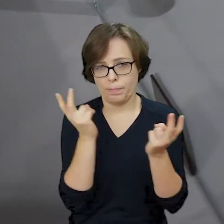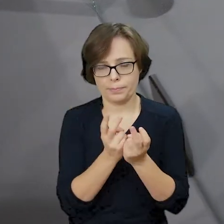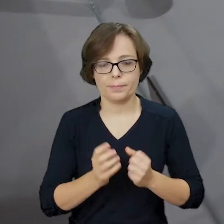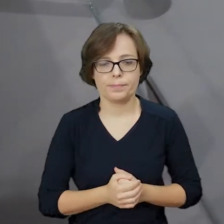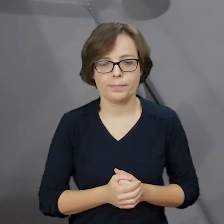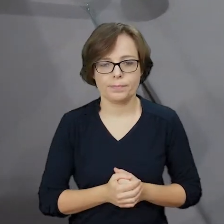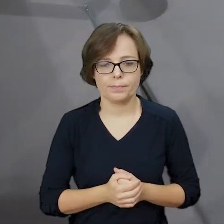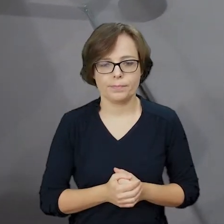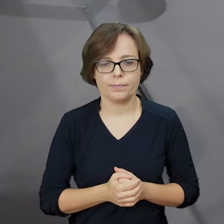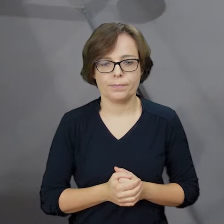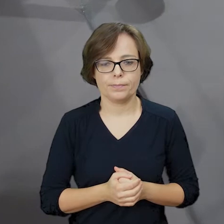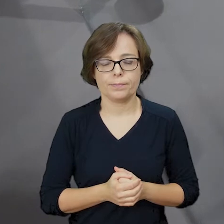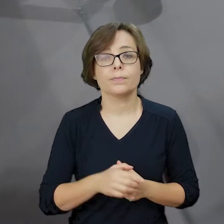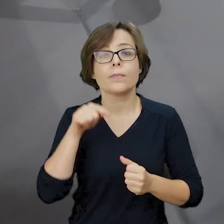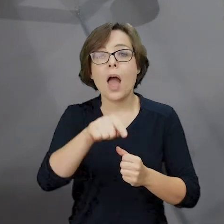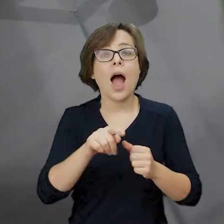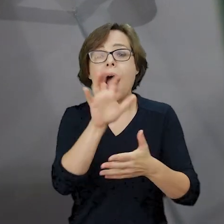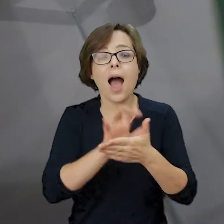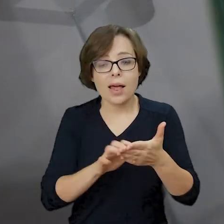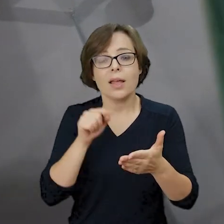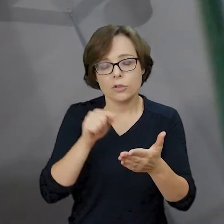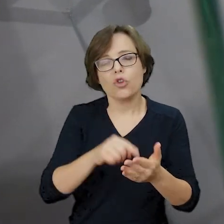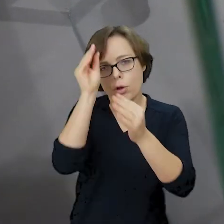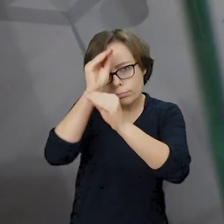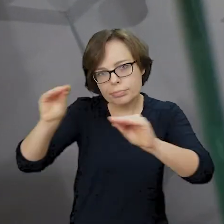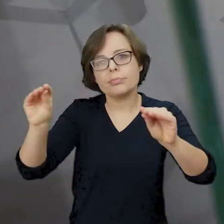Zostało w niej wydane obwieszczenie klątwy, ogłoszonej w Brodach.